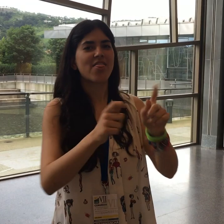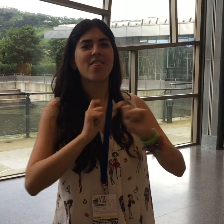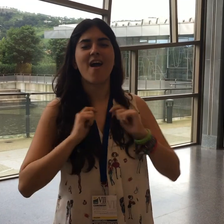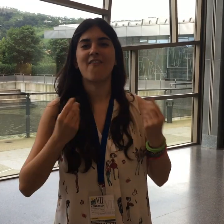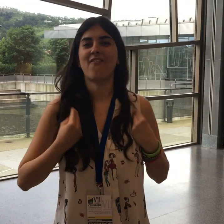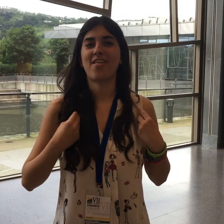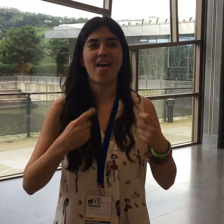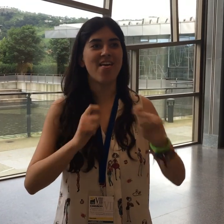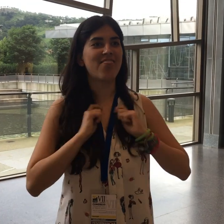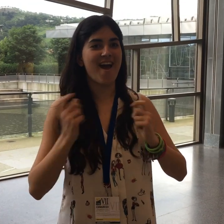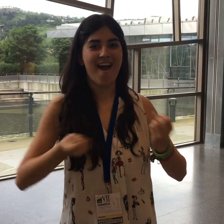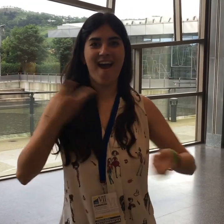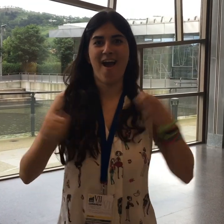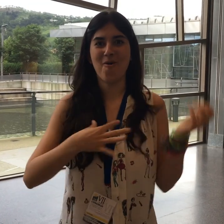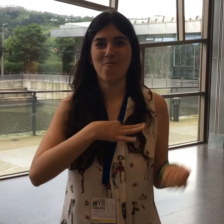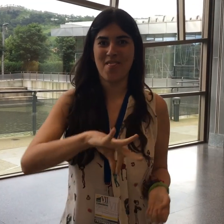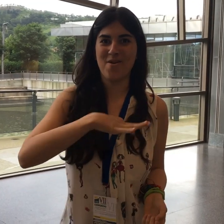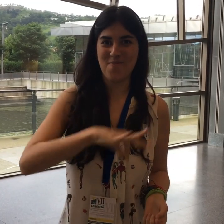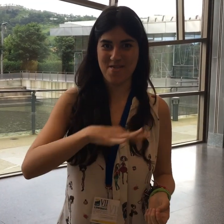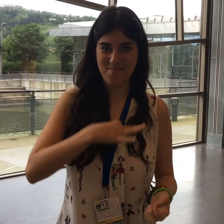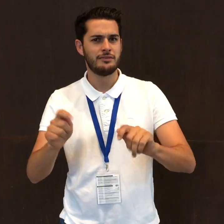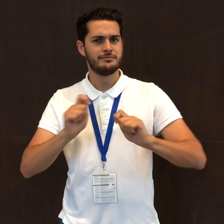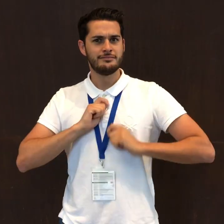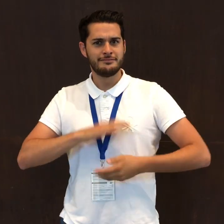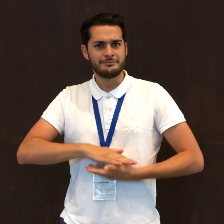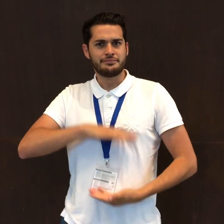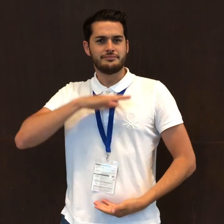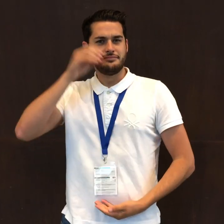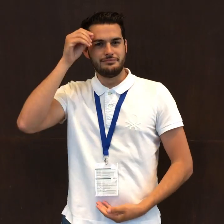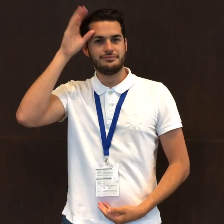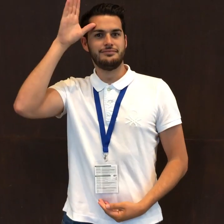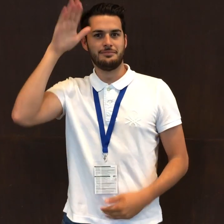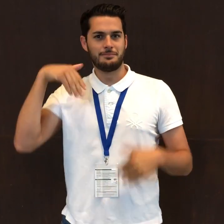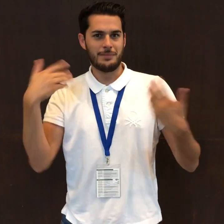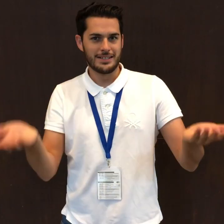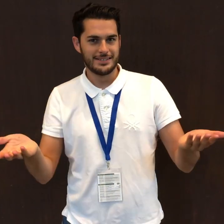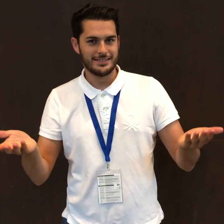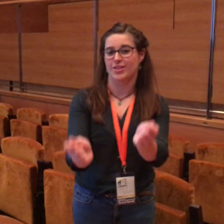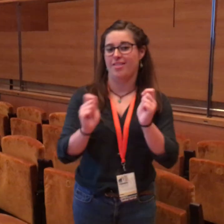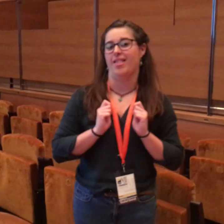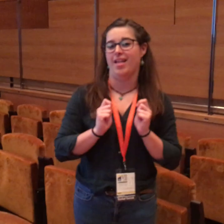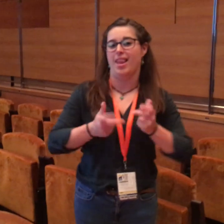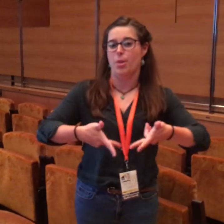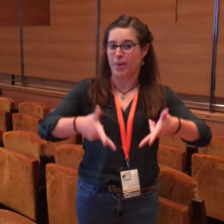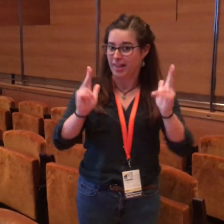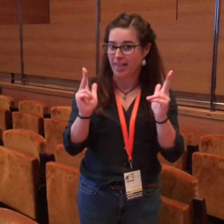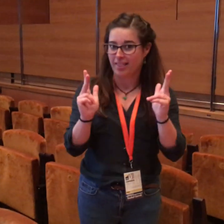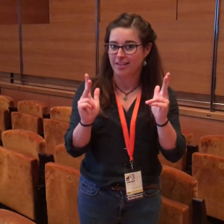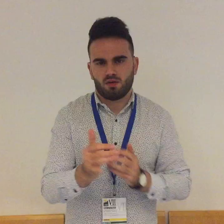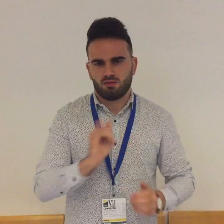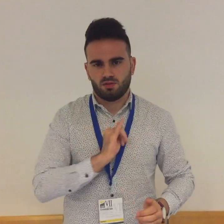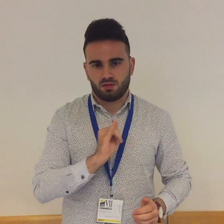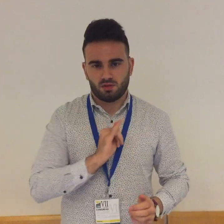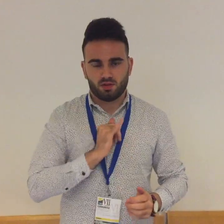La lengua de signos me da vida y capacidad para poder expresarme. La lengua de signos me da más conocimientos y capacidad. La lengua de signos nos da libertad. Nos da identidad.